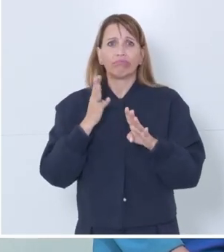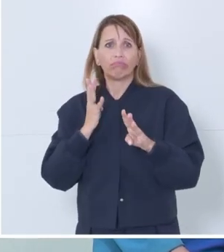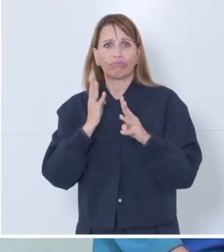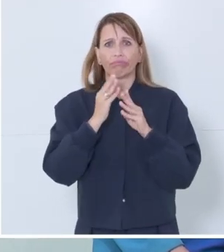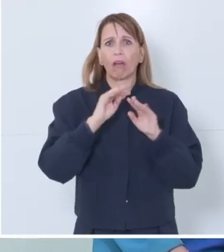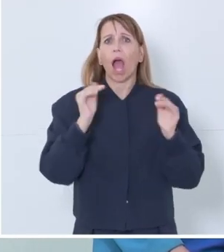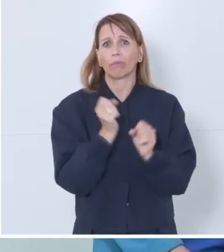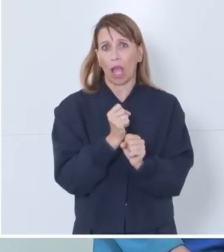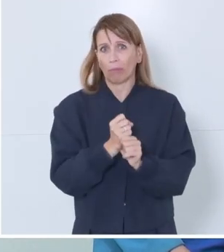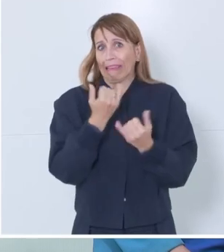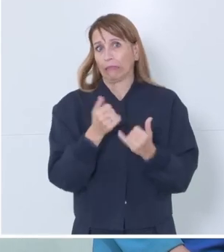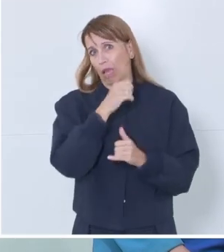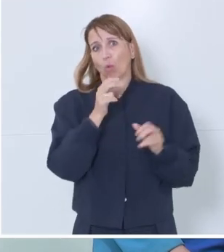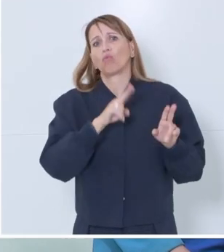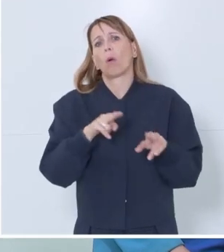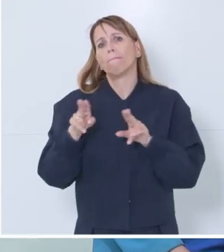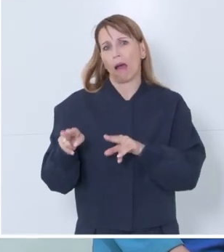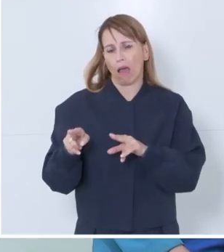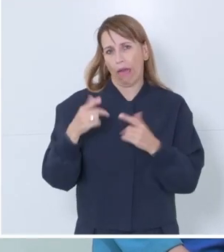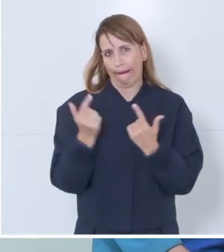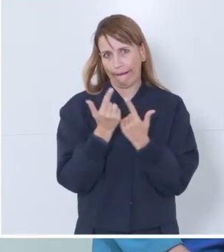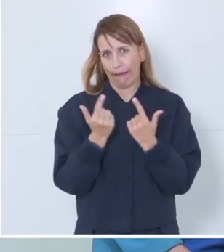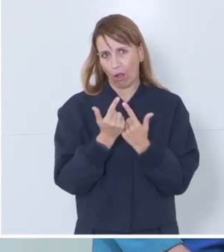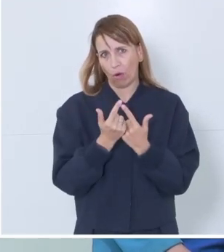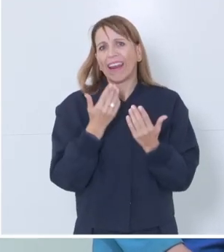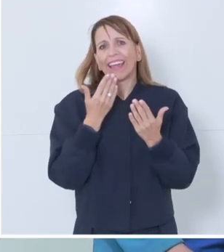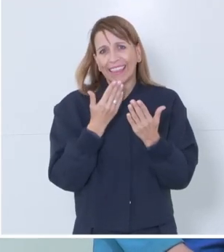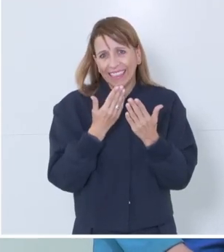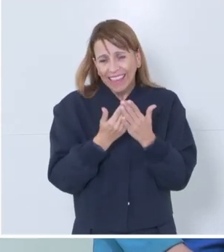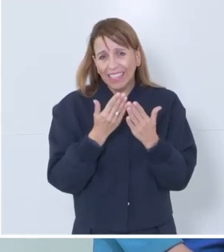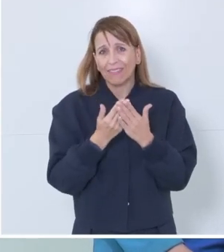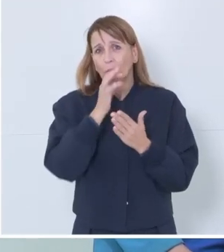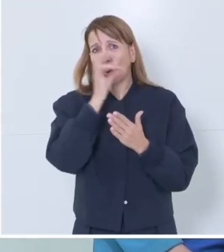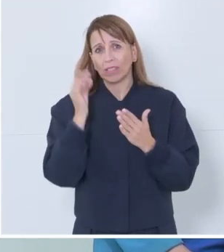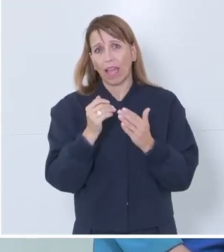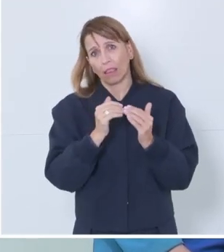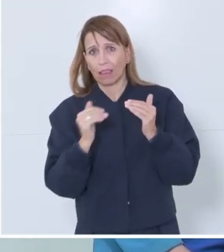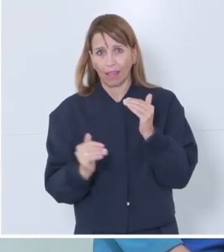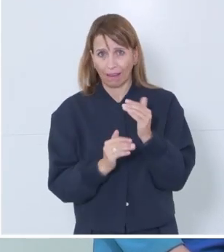wieder normalisiert. Deswegen dieser hohe prozentuelle Abstand. In welchen Gebieten waren